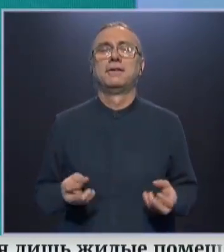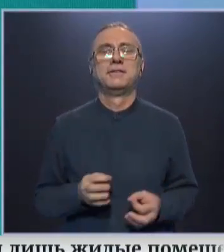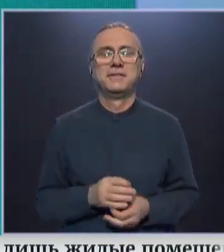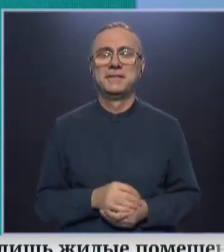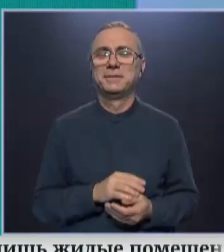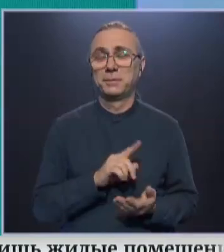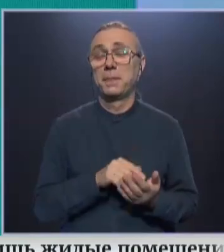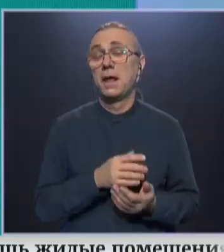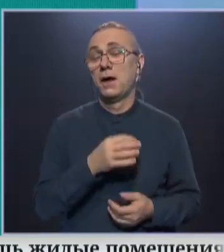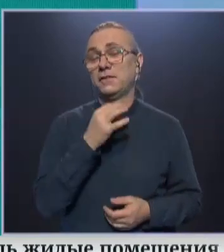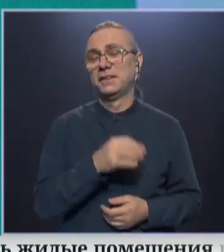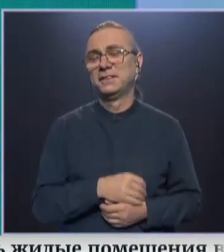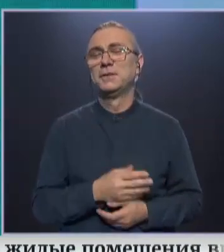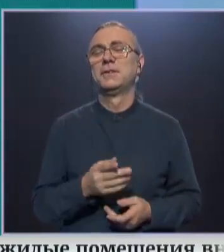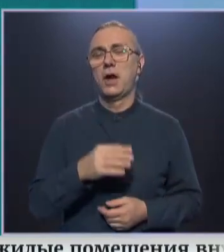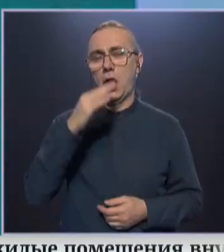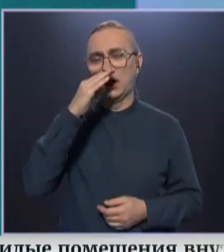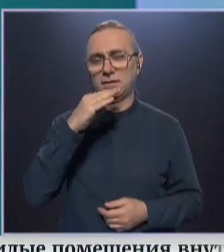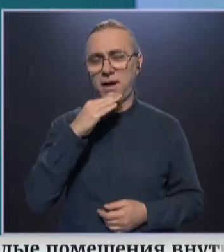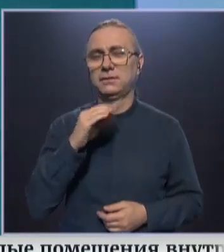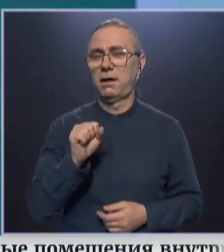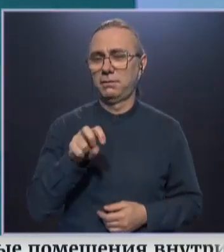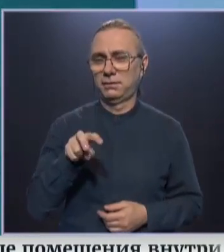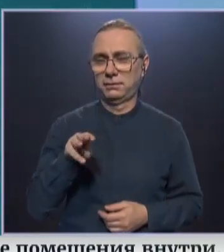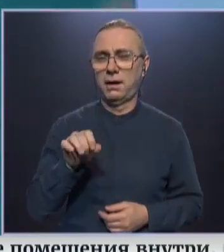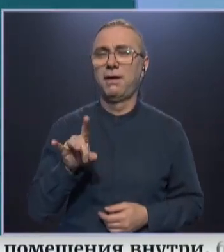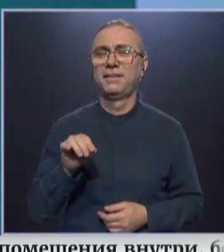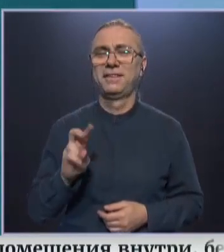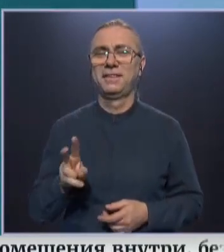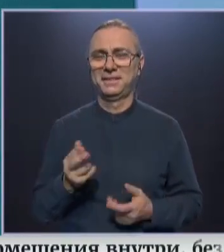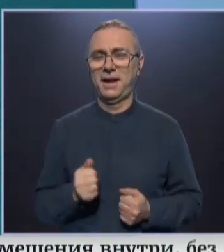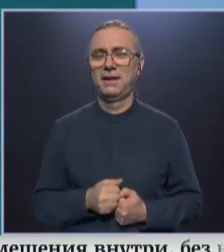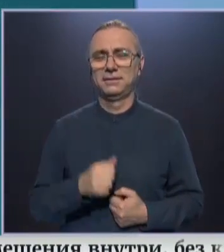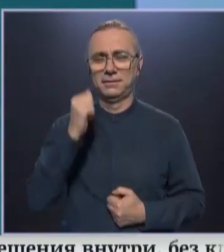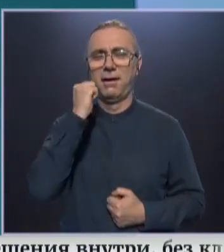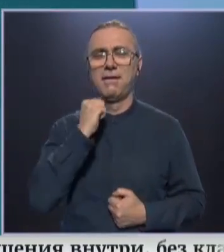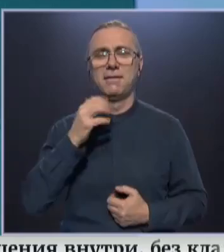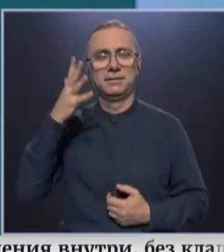уже сединами старец почти поэтому я так ничего себе